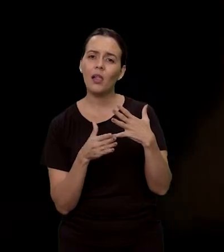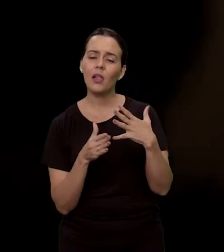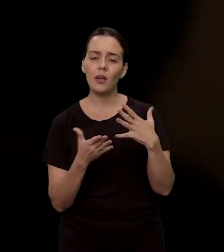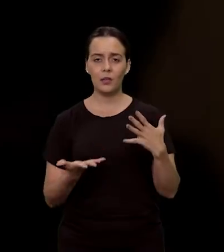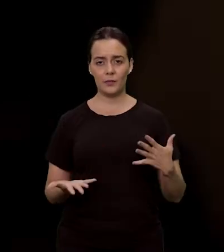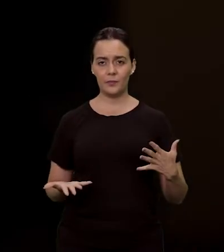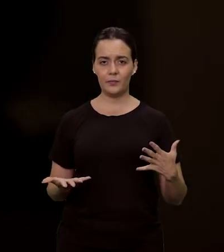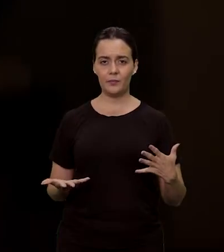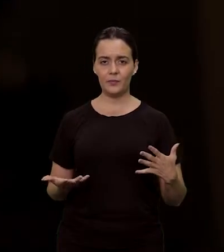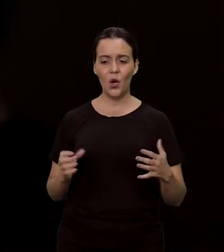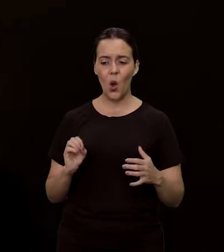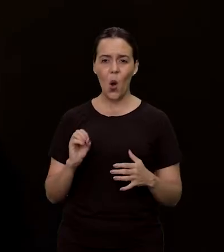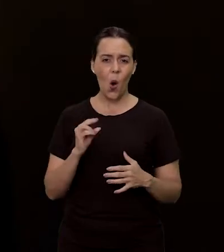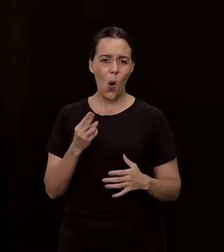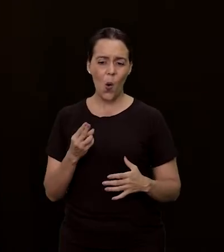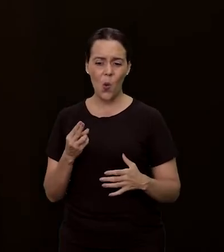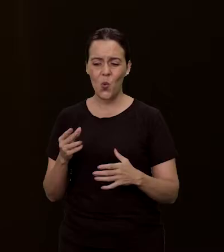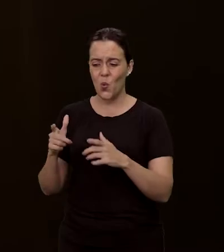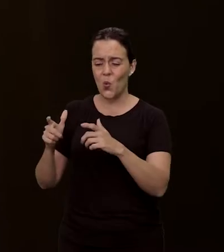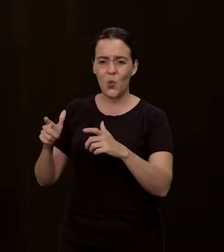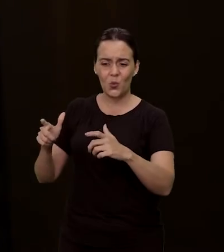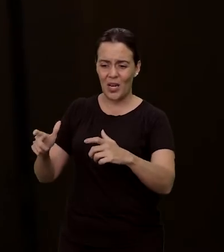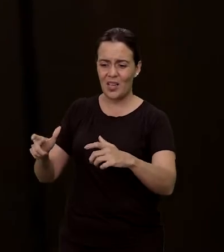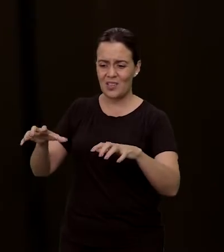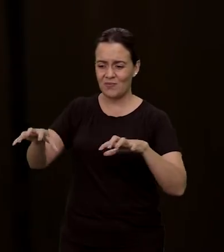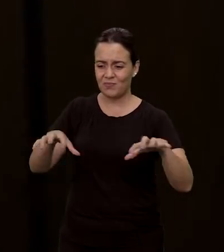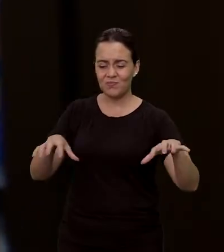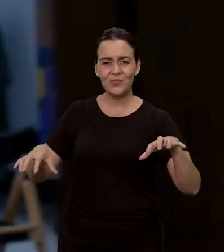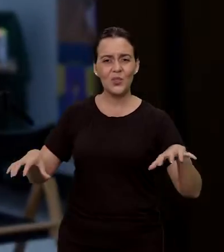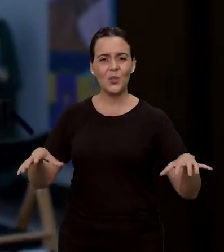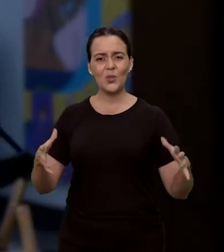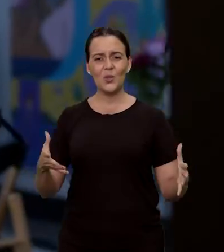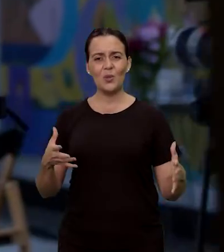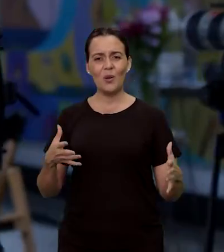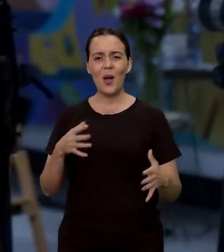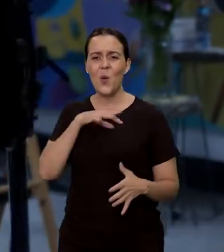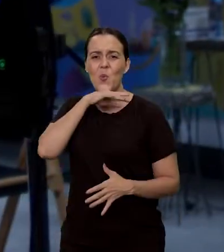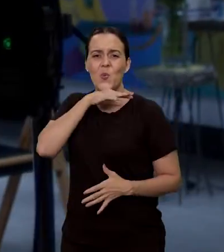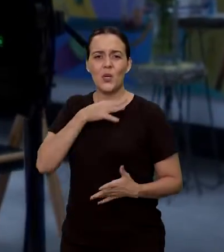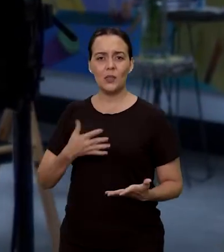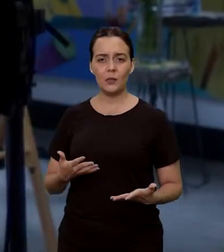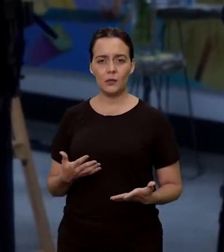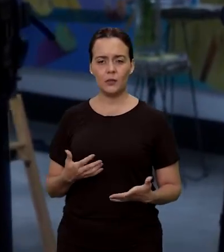daqueles que foram construídos como objetos. Então, discutir lugares de fala, é a gente fazer a pergunta: